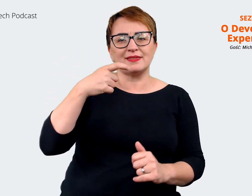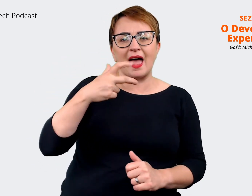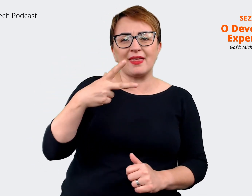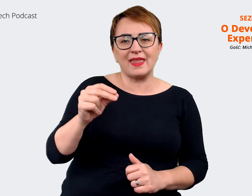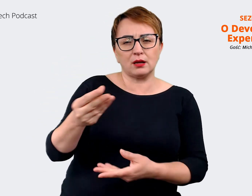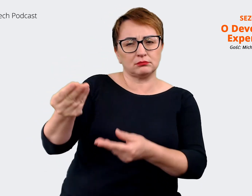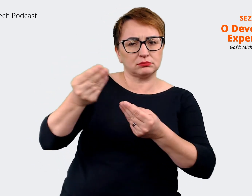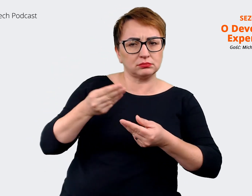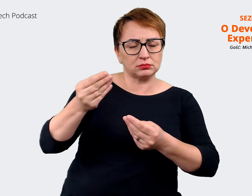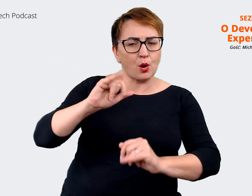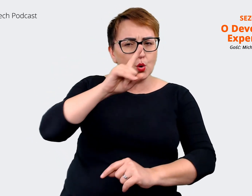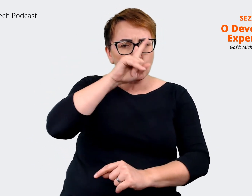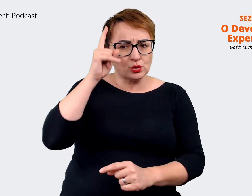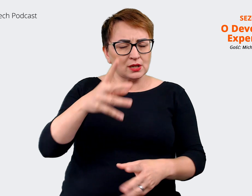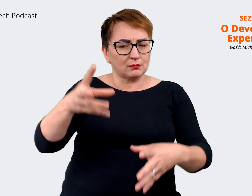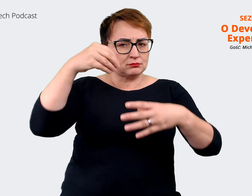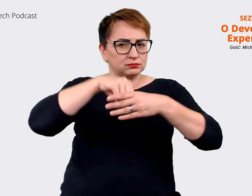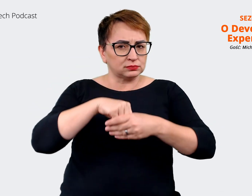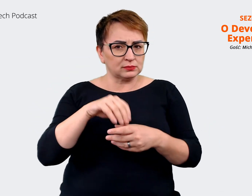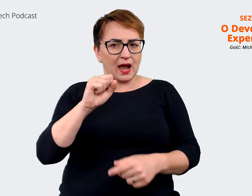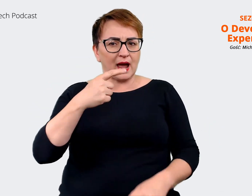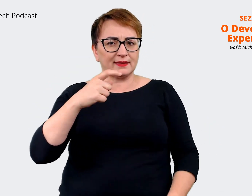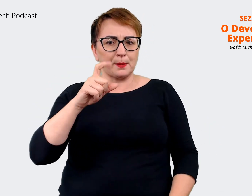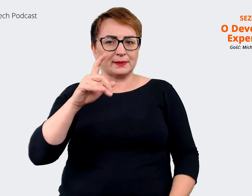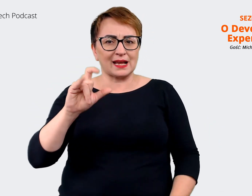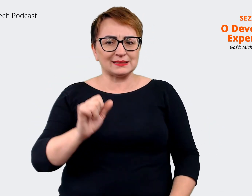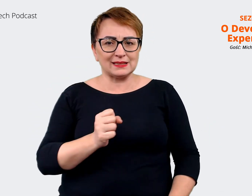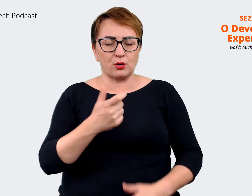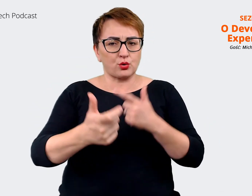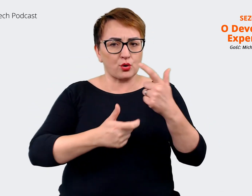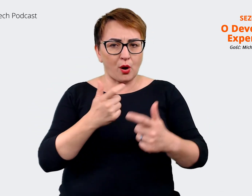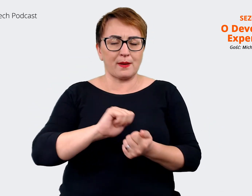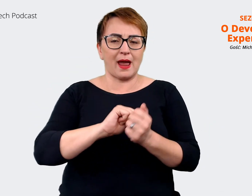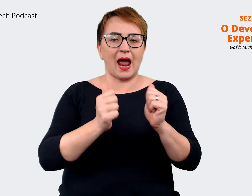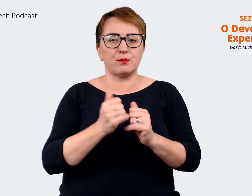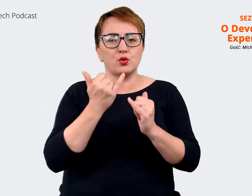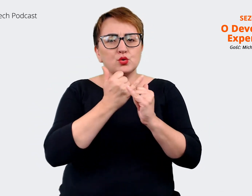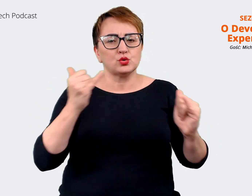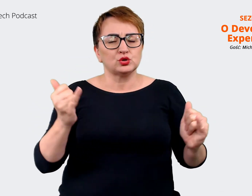to adaptują, jak to na przykład kolejne wersje tego mojego narzędzia zmigrować i tak dalej.